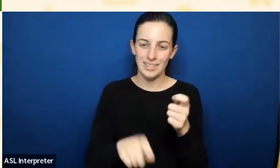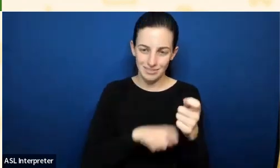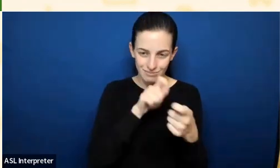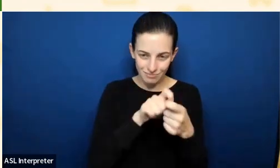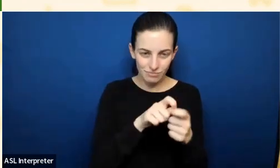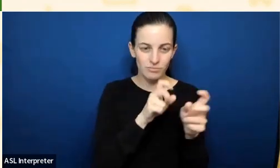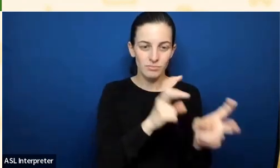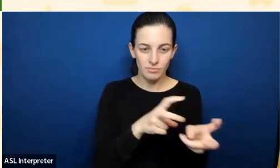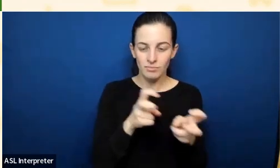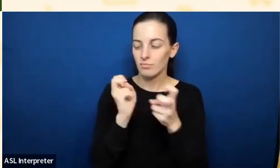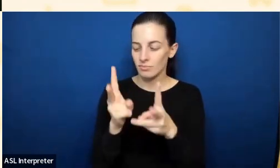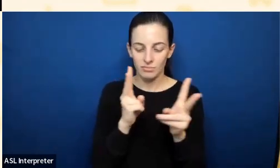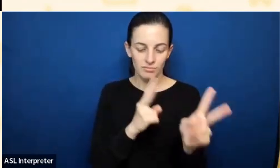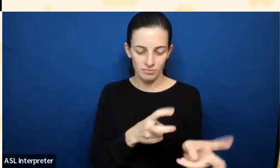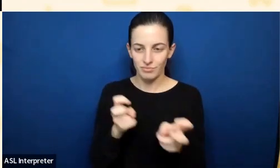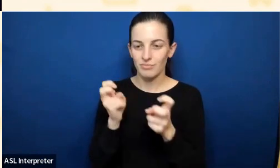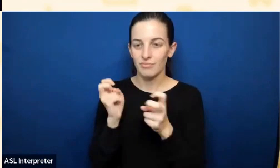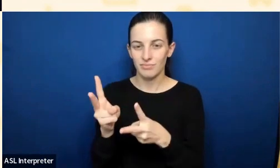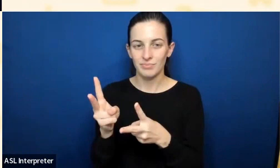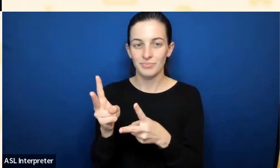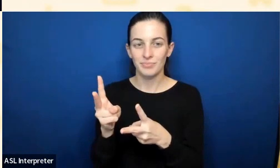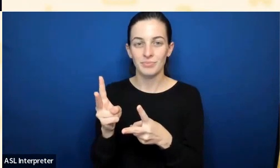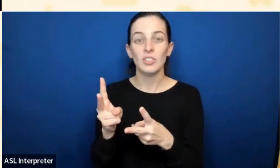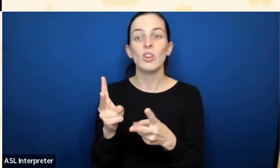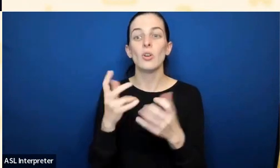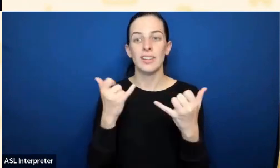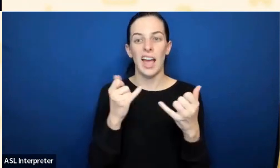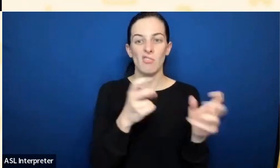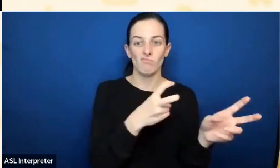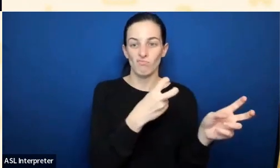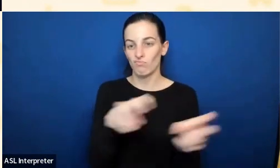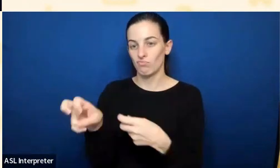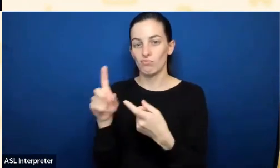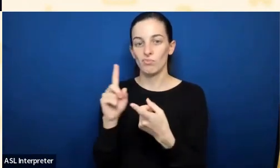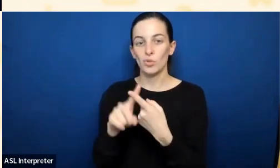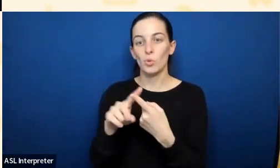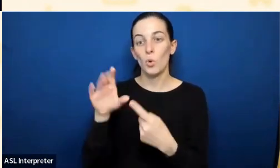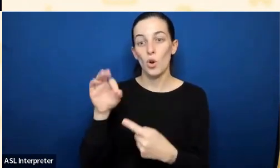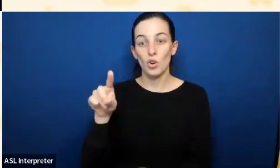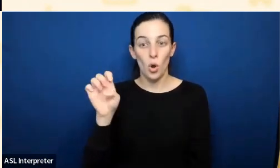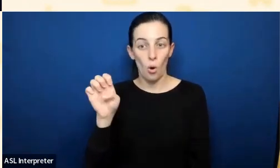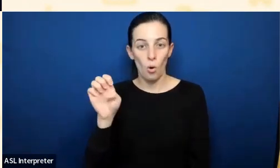Entonces, si salimos de esta presentación de diapositivas nuevamente y nos dirigimos hacia a nuestro código, vamos a mirar muy rápido